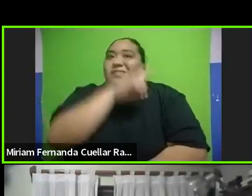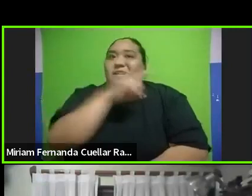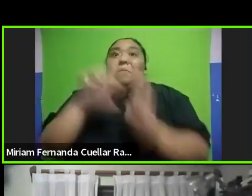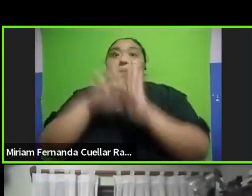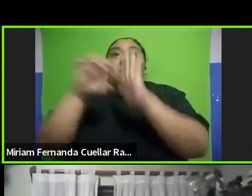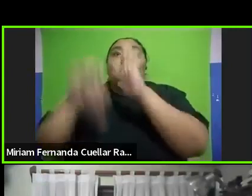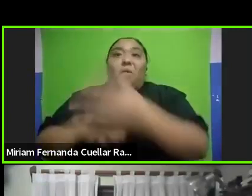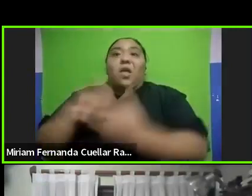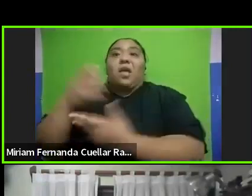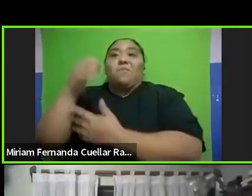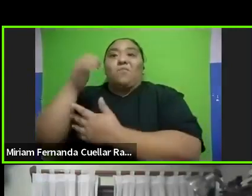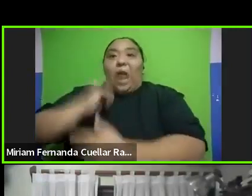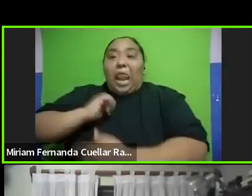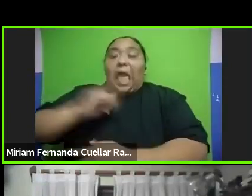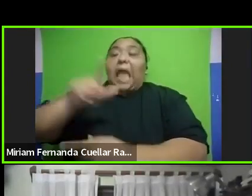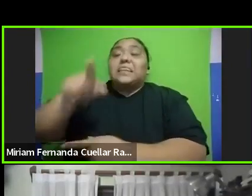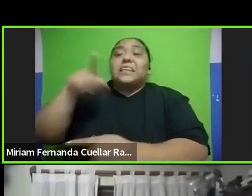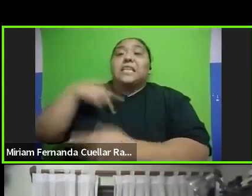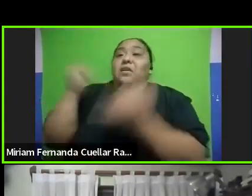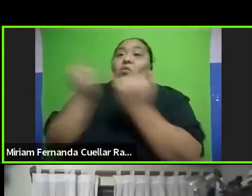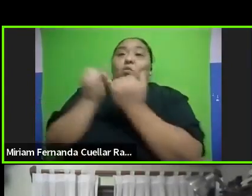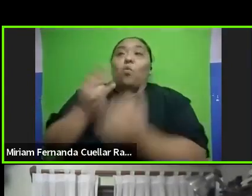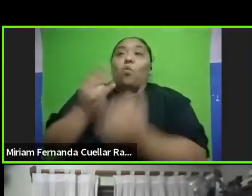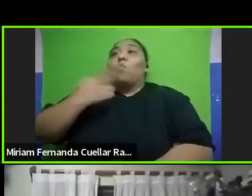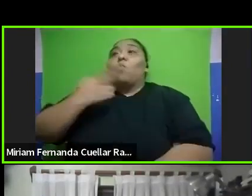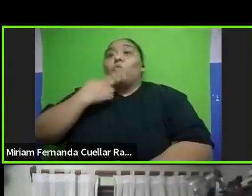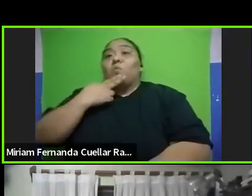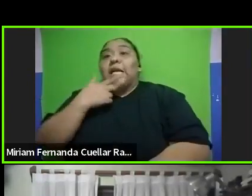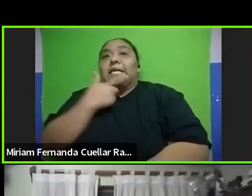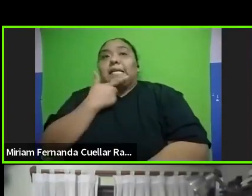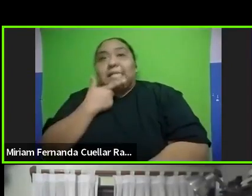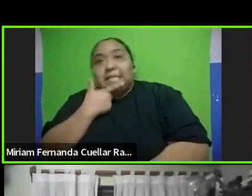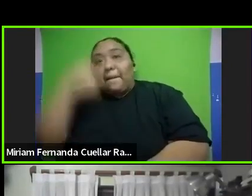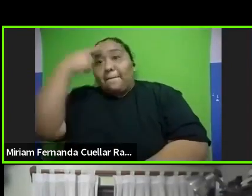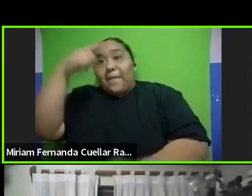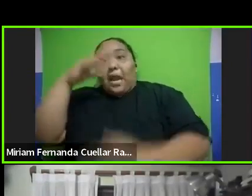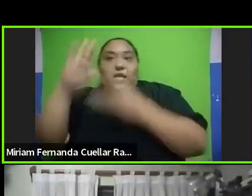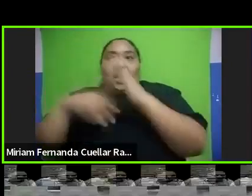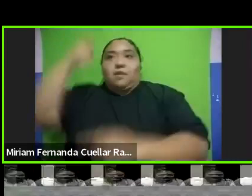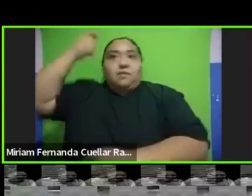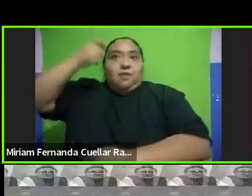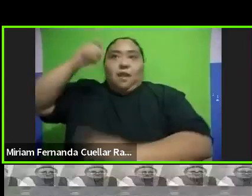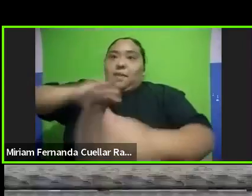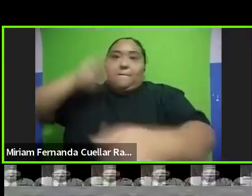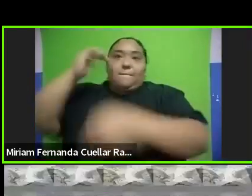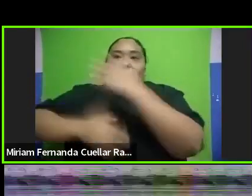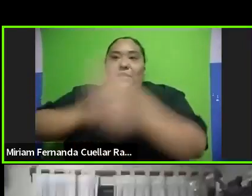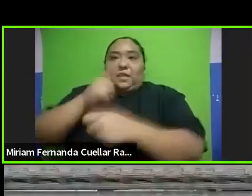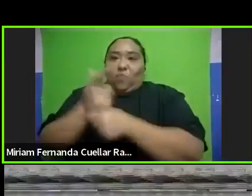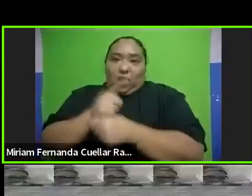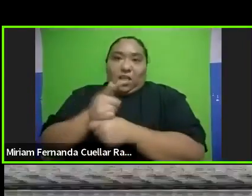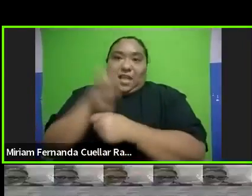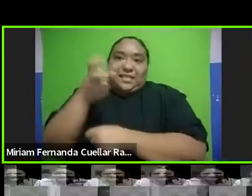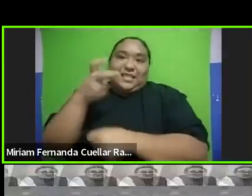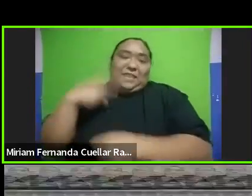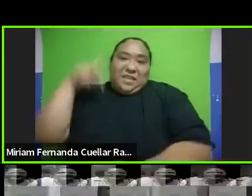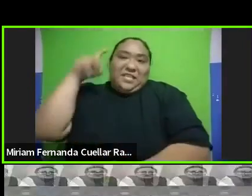el español es la principal , por ejemplo , por ejemplo, en el caso de Alejandra, pues también tuvo que cursar inglés para poder Graduar poder graduarse y fue una de las graduarse y fue una de las